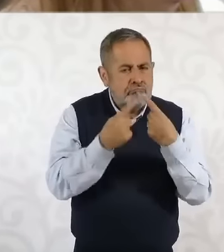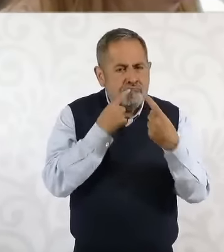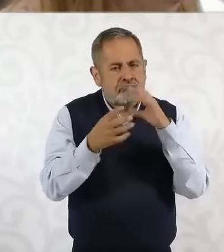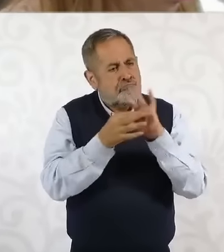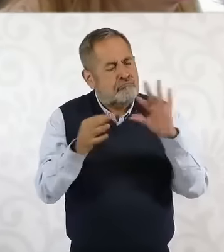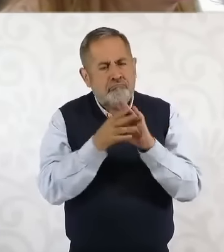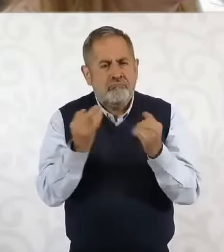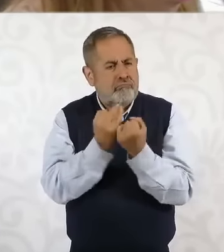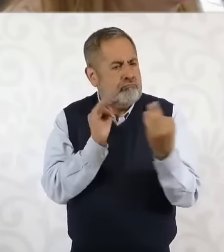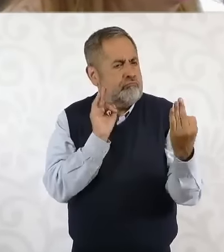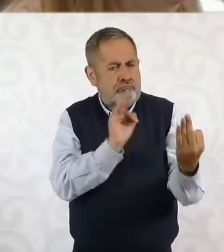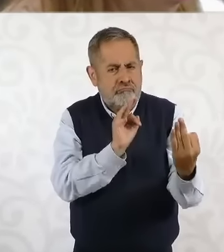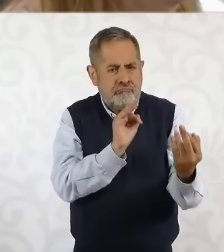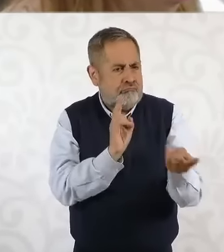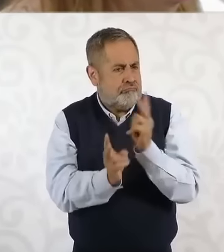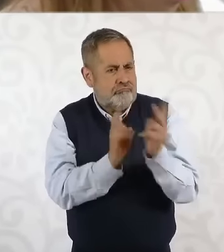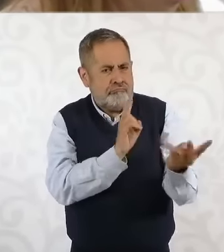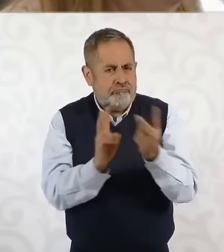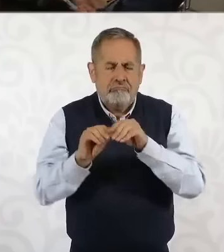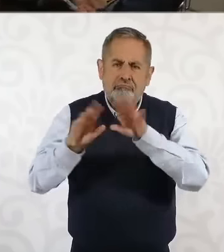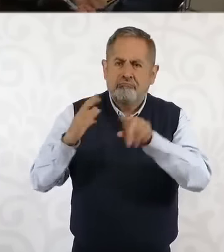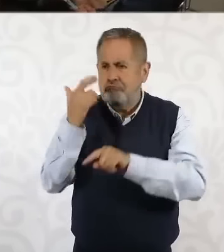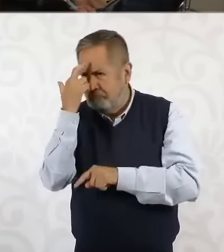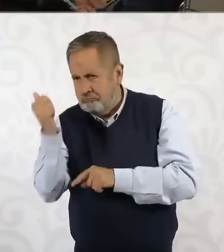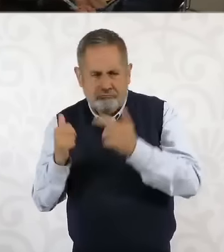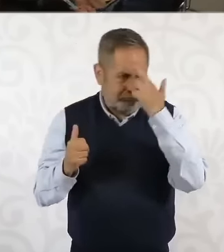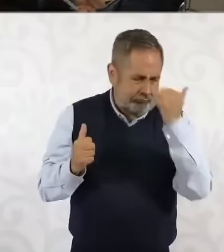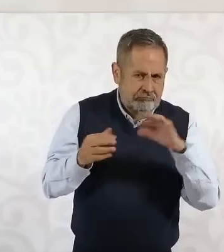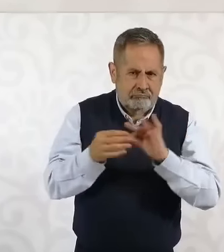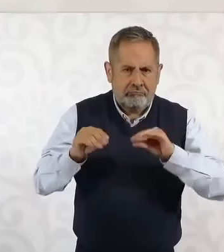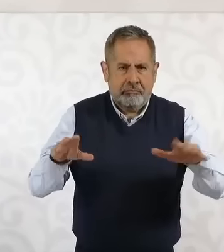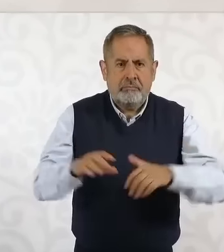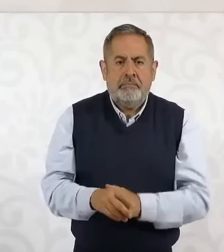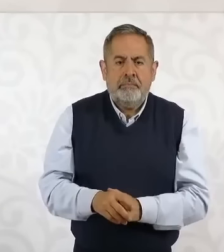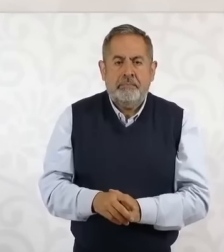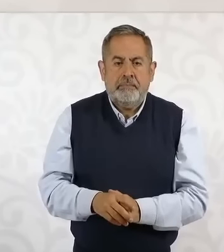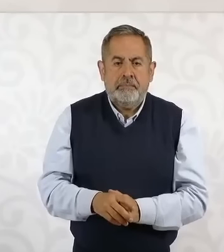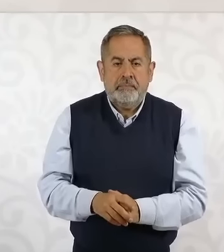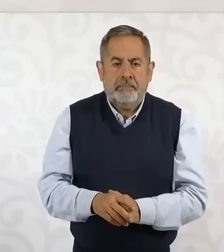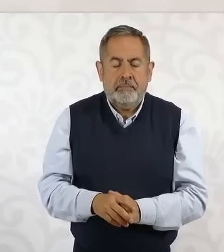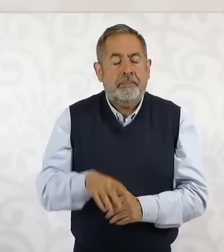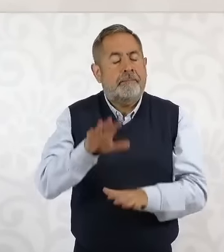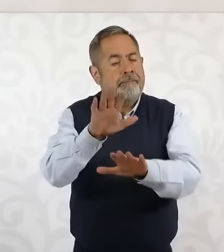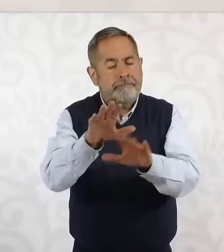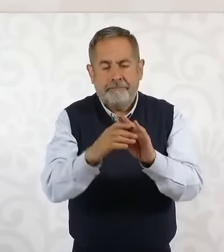presentación y una exposición de motivos de son los maestros, no es la gente, con todo respeto. O